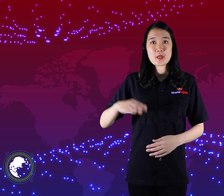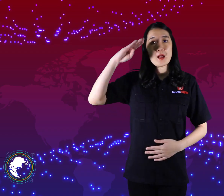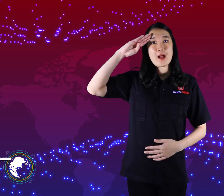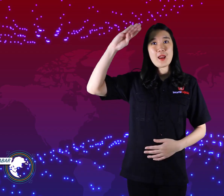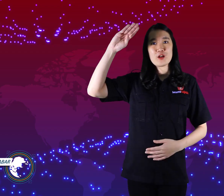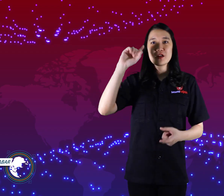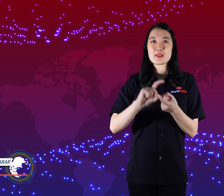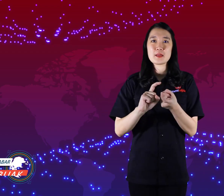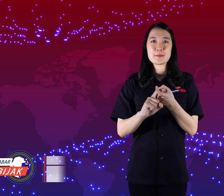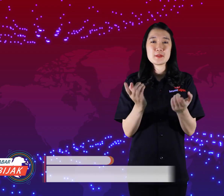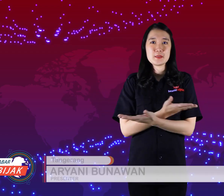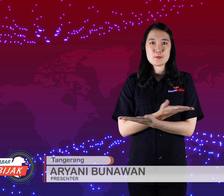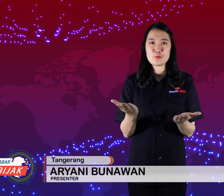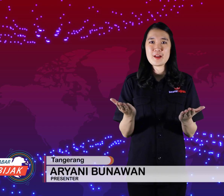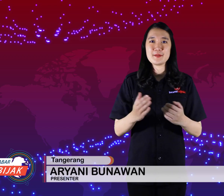Halo teman-teman semua.